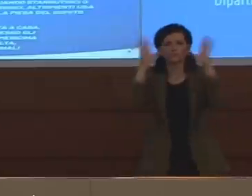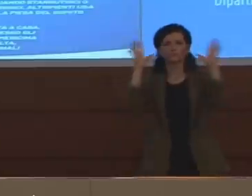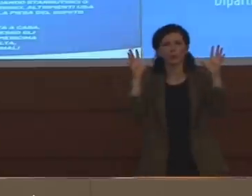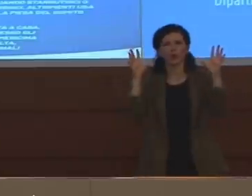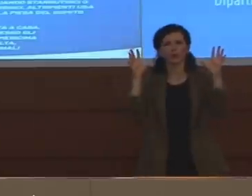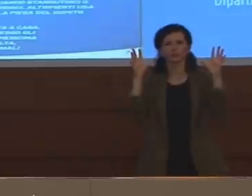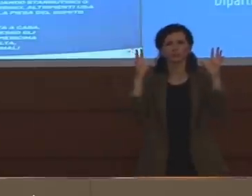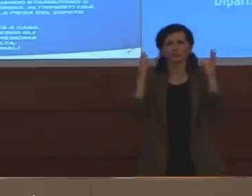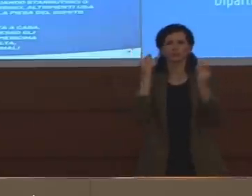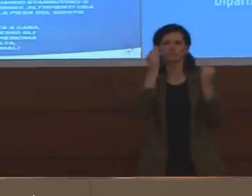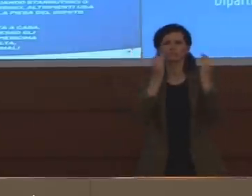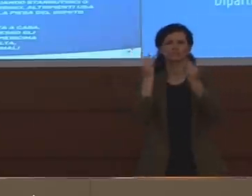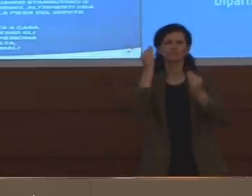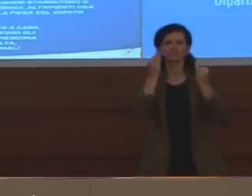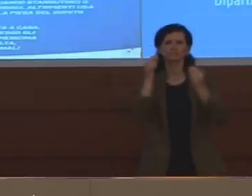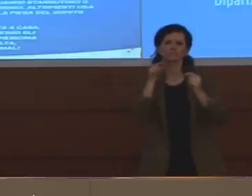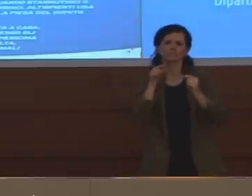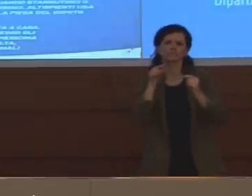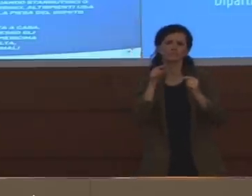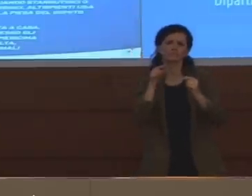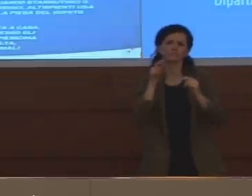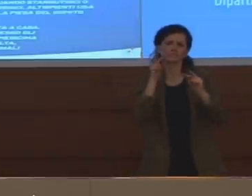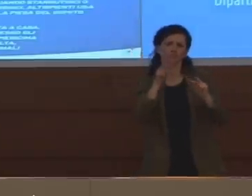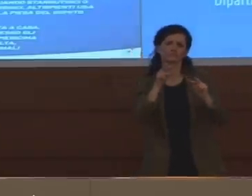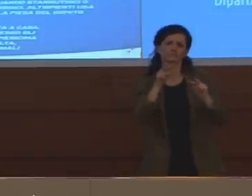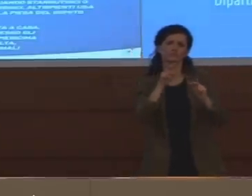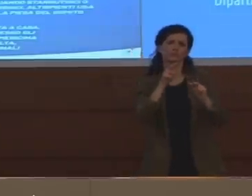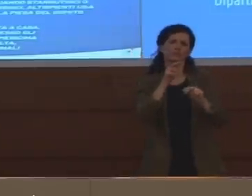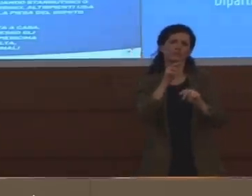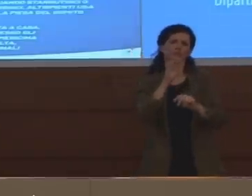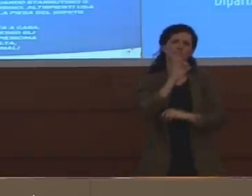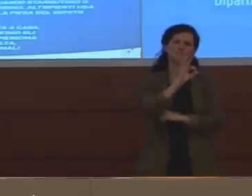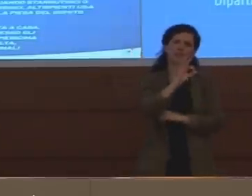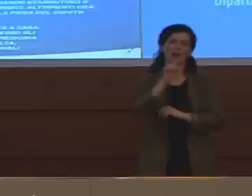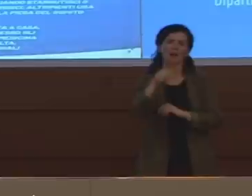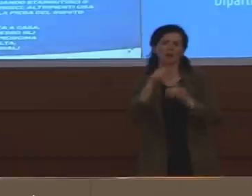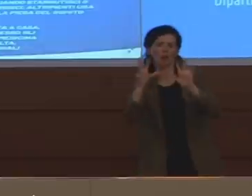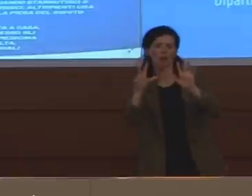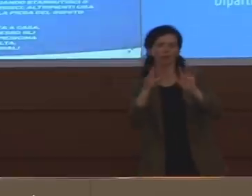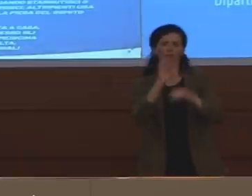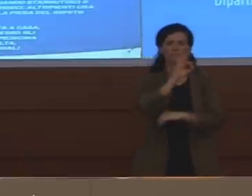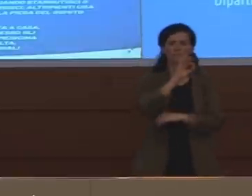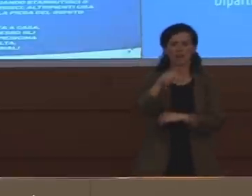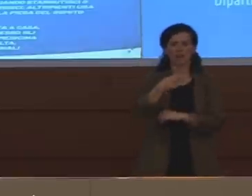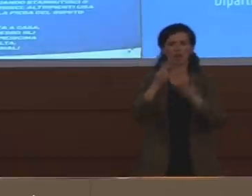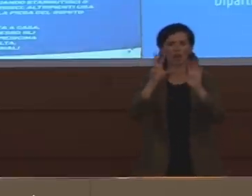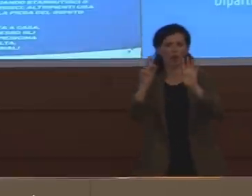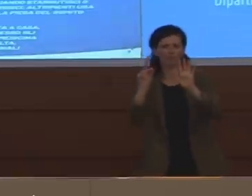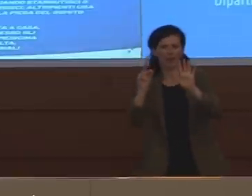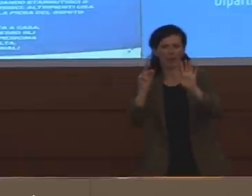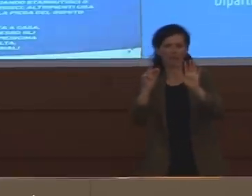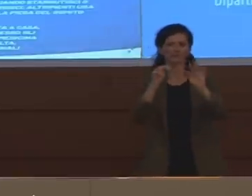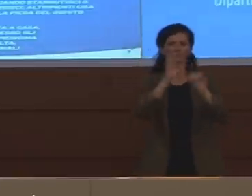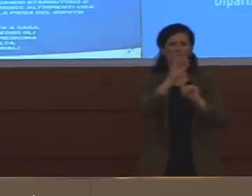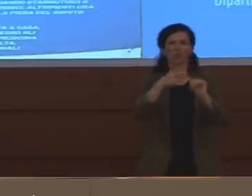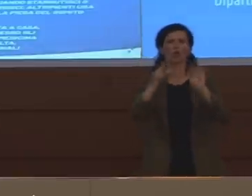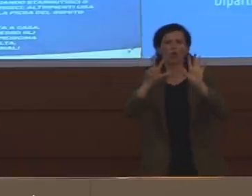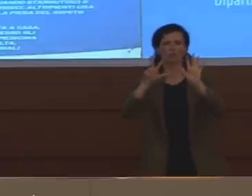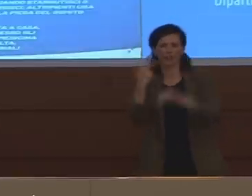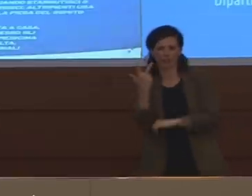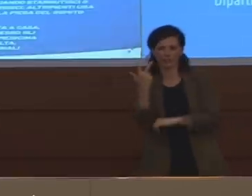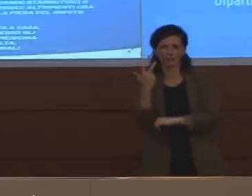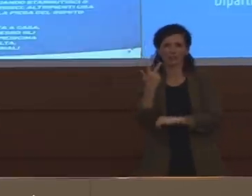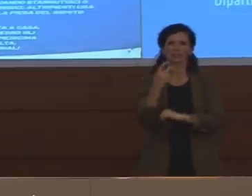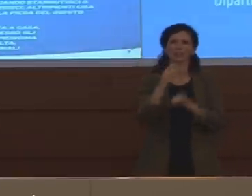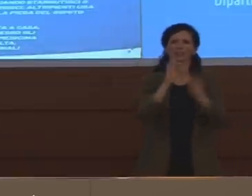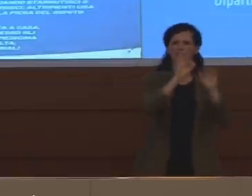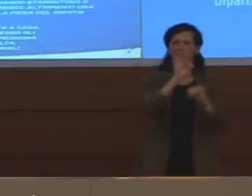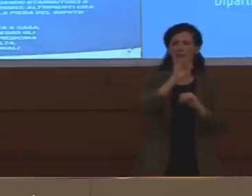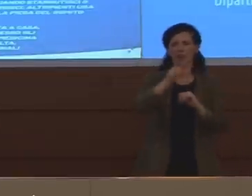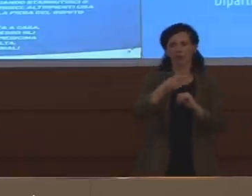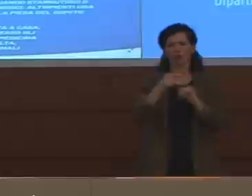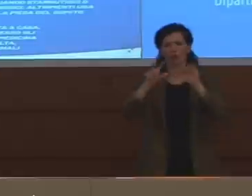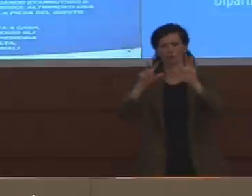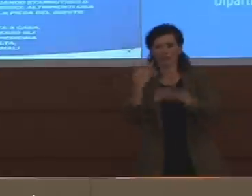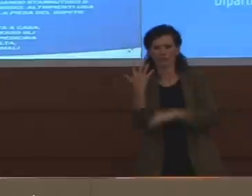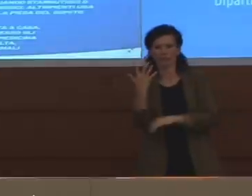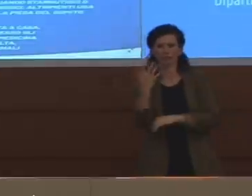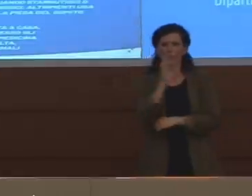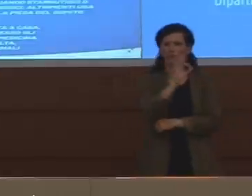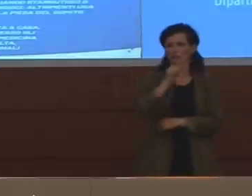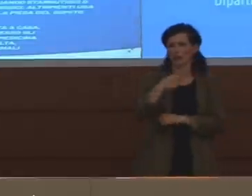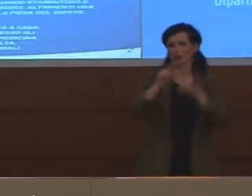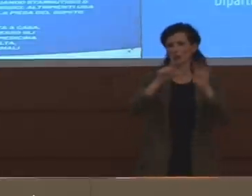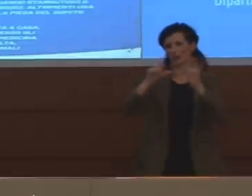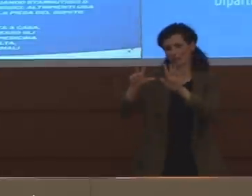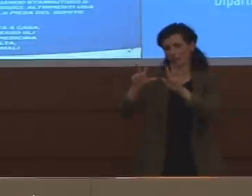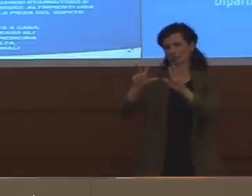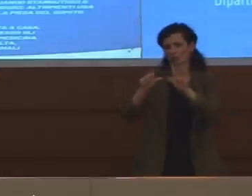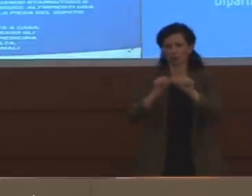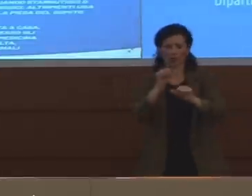attuale, diciamo che è attorno a 0,8. Poi se è 0,83 piuttosto che 0,85 o 0,78, insomma, poco cambia.